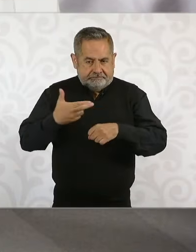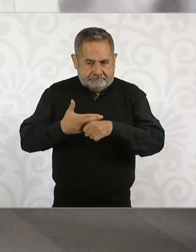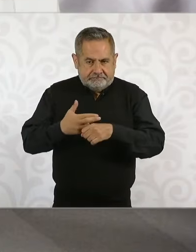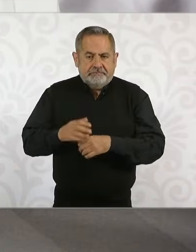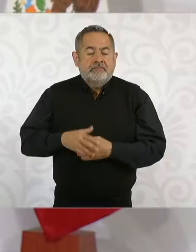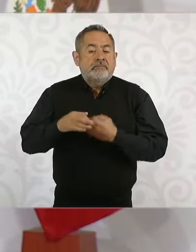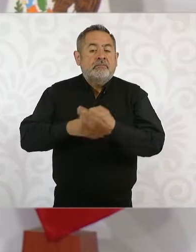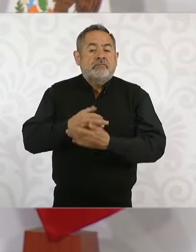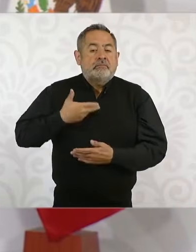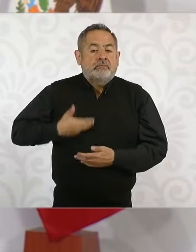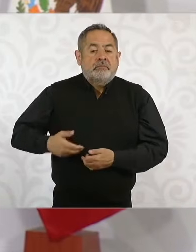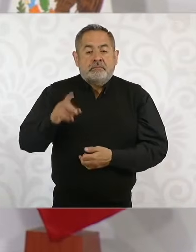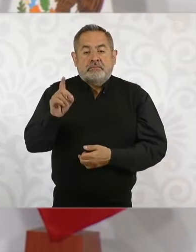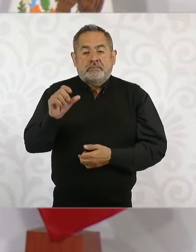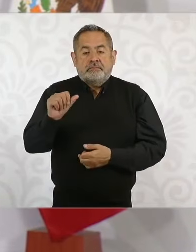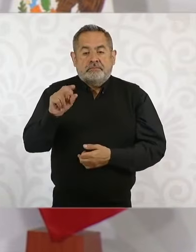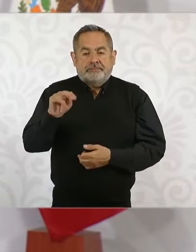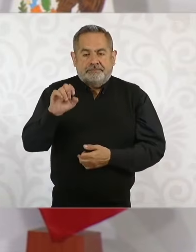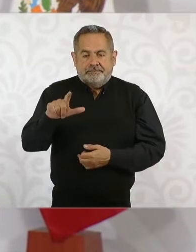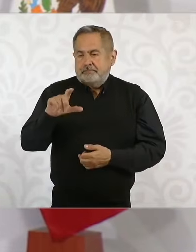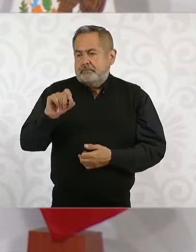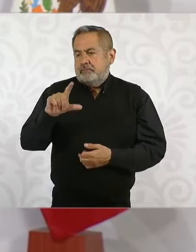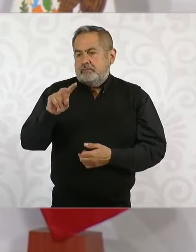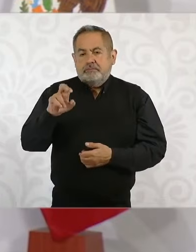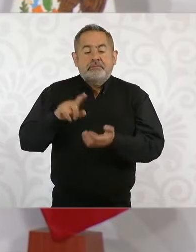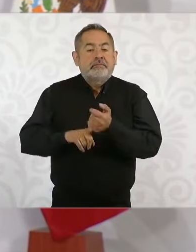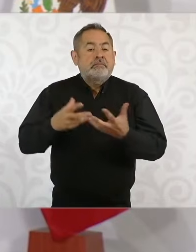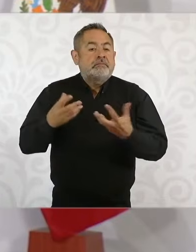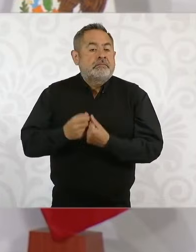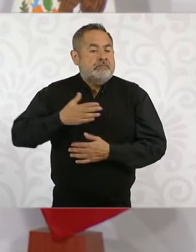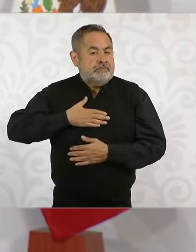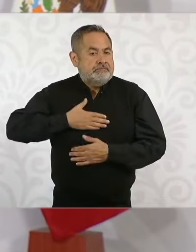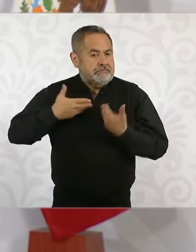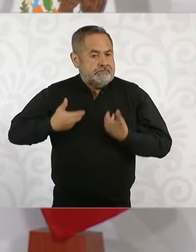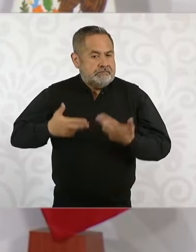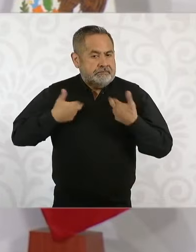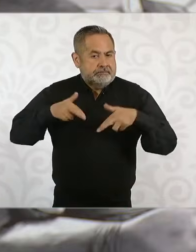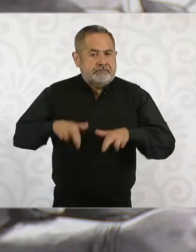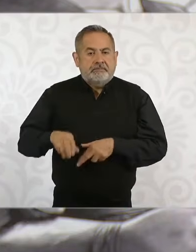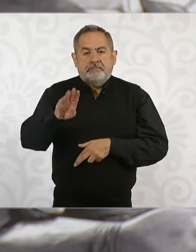Mi nombre es Daniel Londo y represento a Bayer. Para nosotros es un honor participar en este